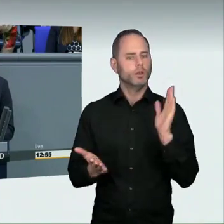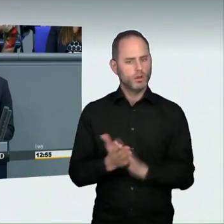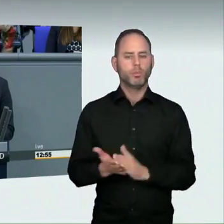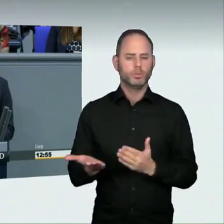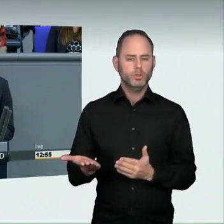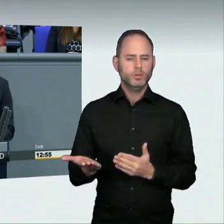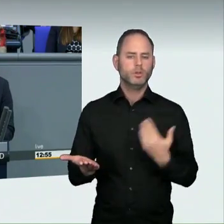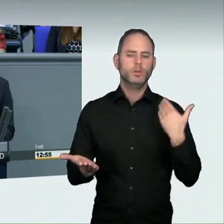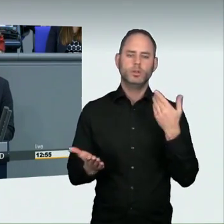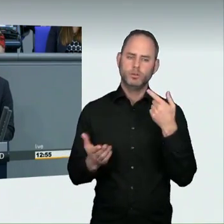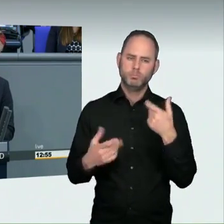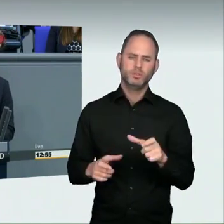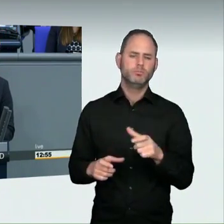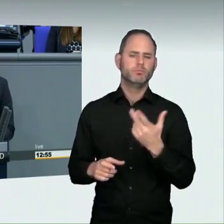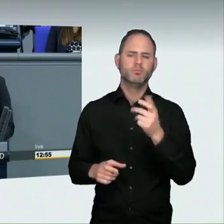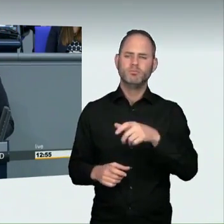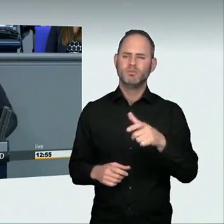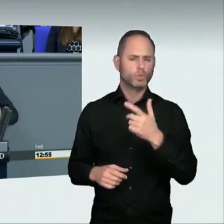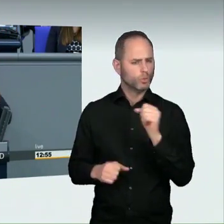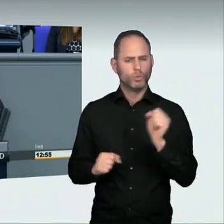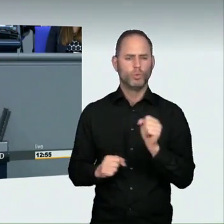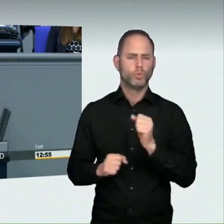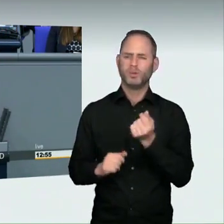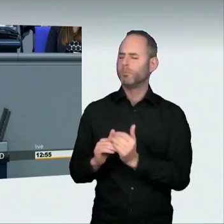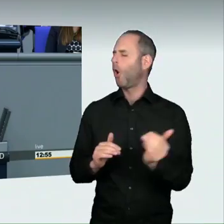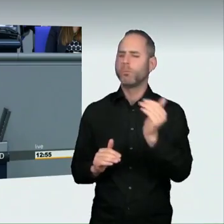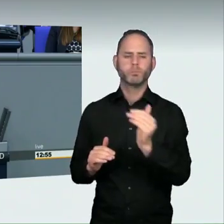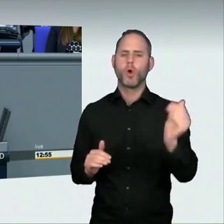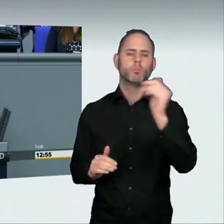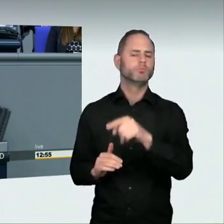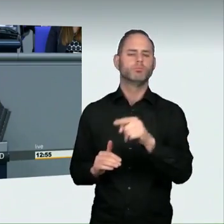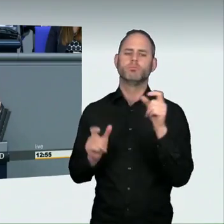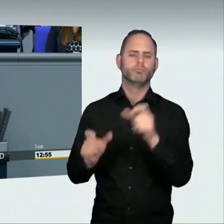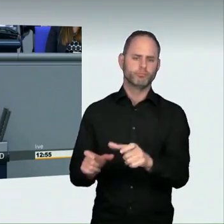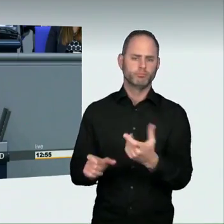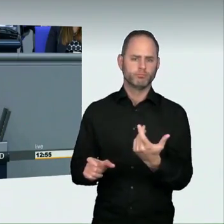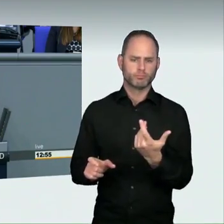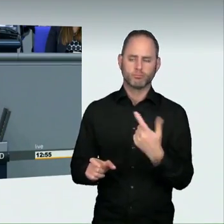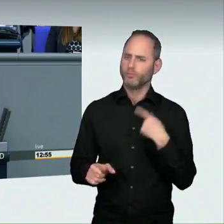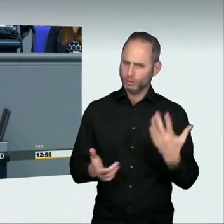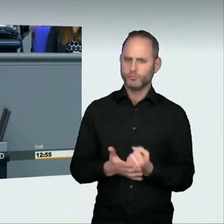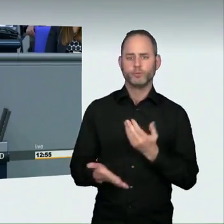Es ist überfällig, dass wir eine Regelung zu einem Auskunftsanspruch treffen, damit der Mieter auch erfährt, was der Vormieter bezahlt hat,